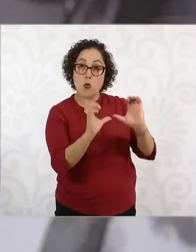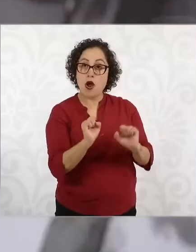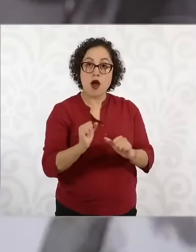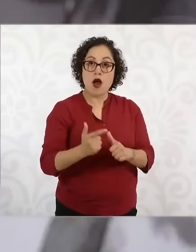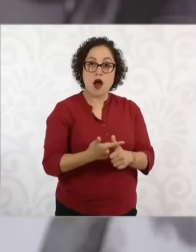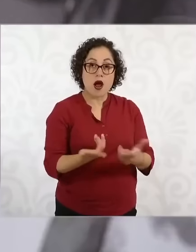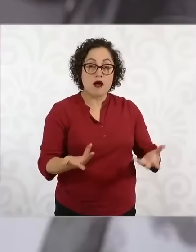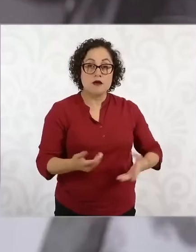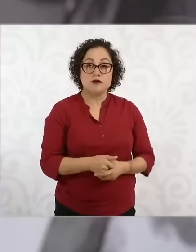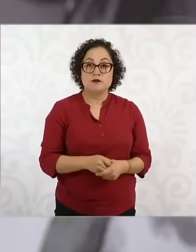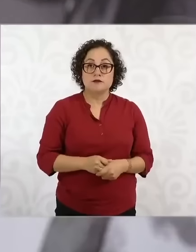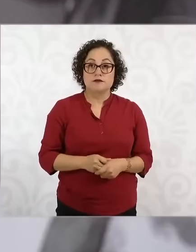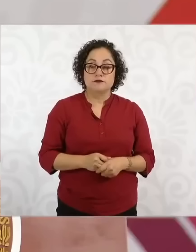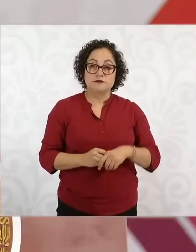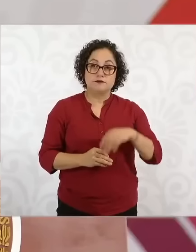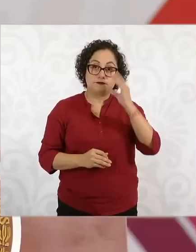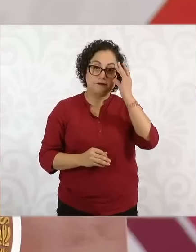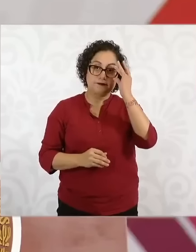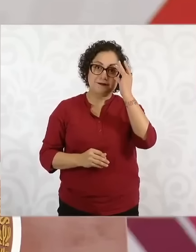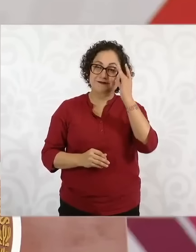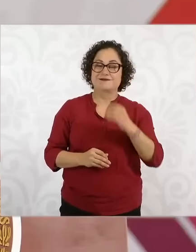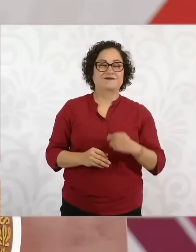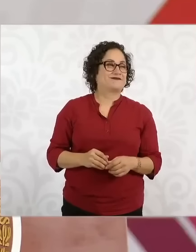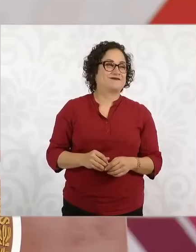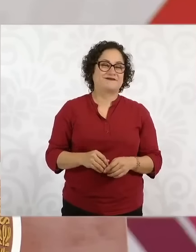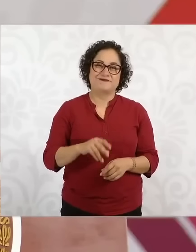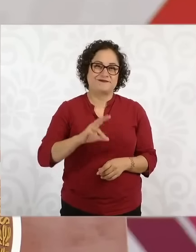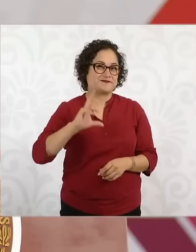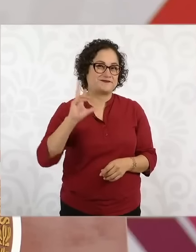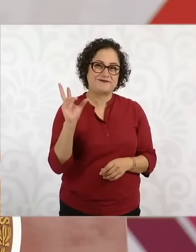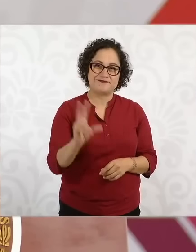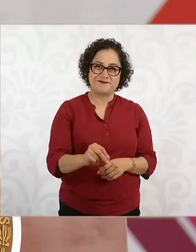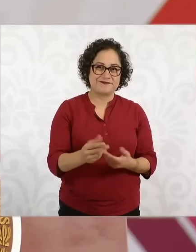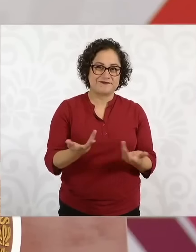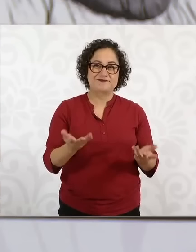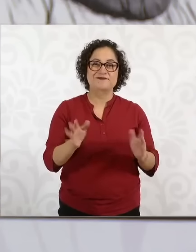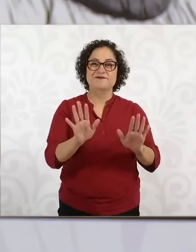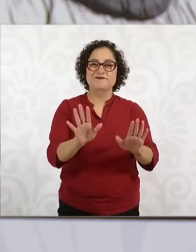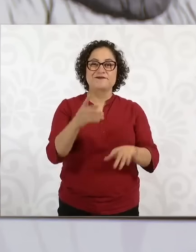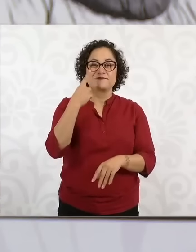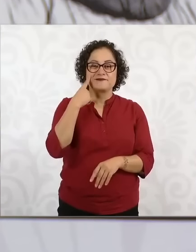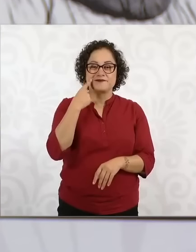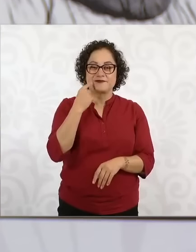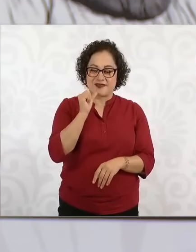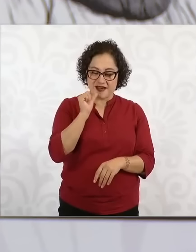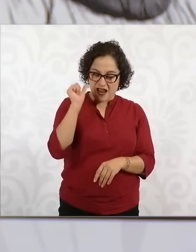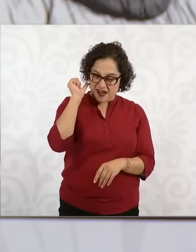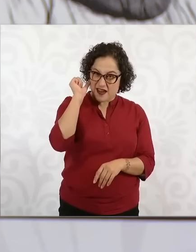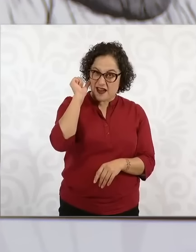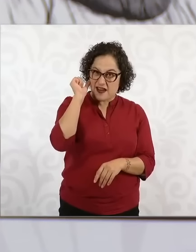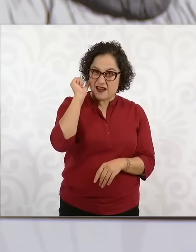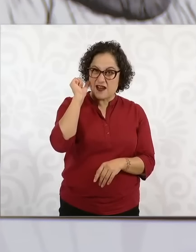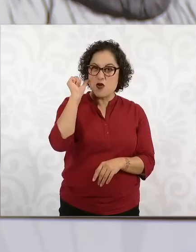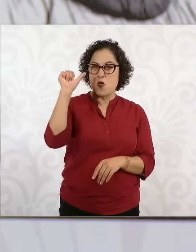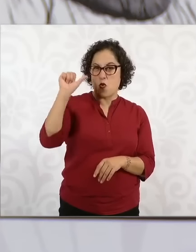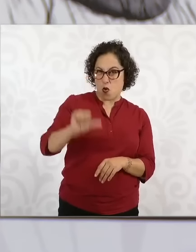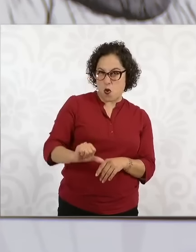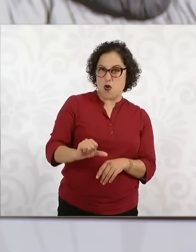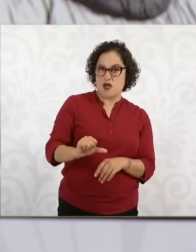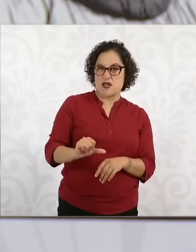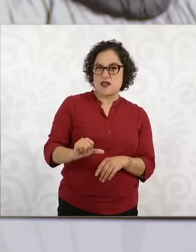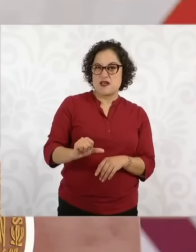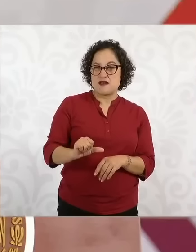No, [risas] esta semana hoy llega, no sé si ayer llegaron o el día de hoy, pero hoy inician los